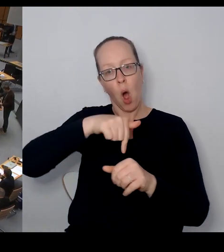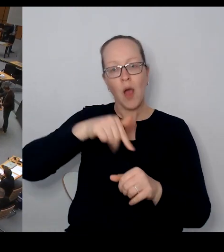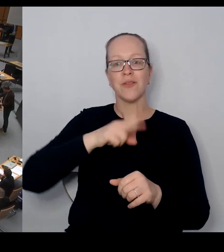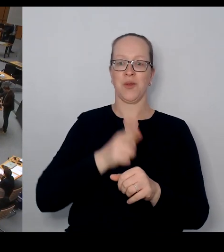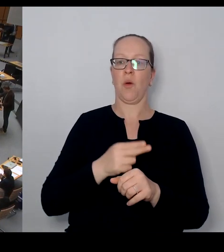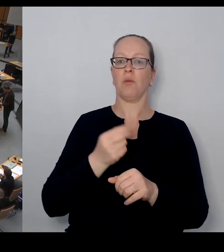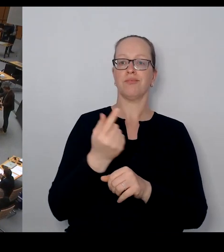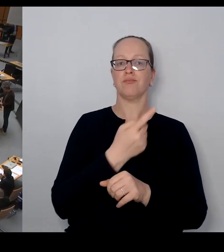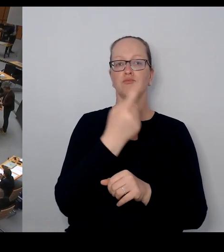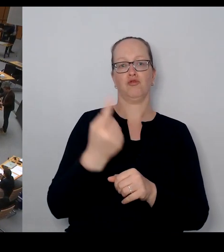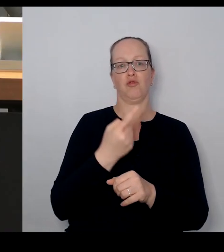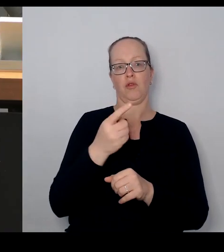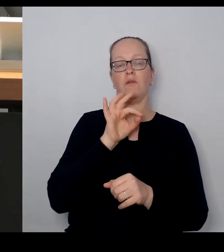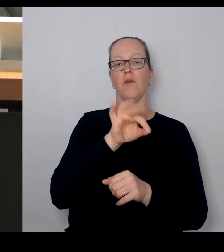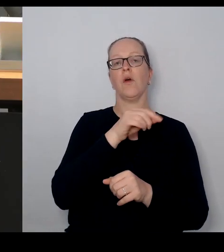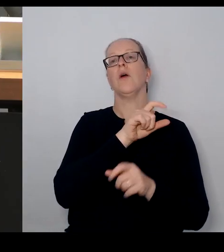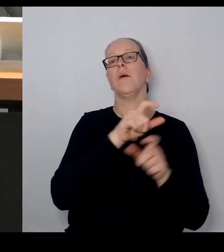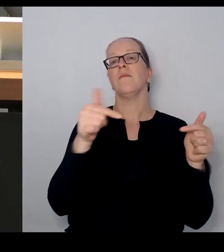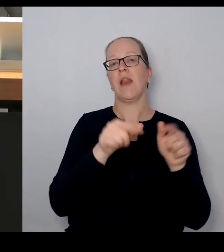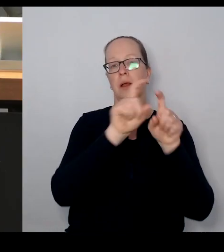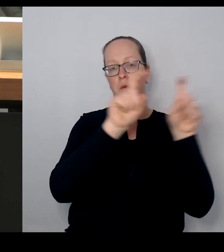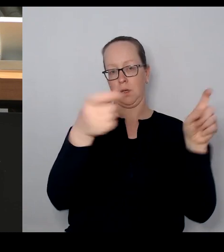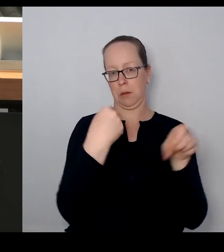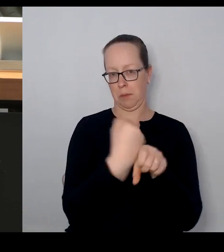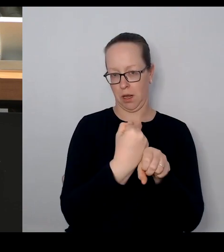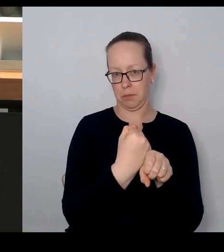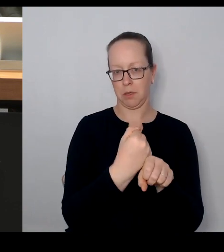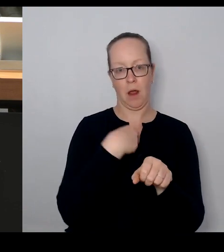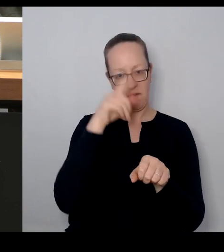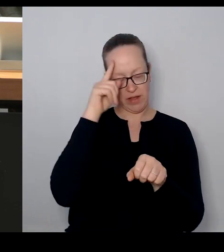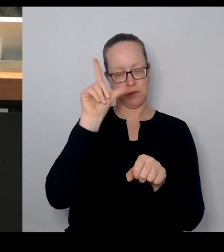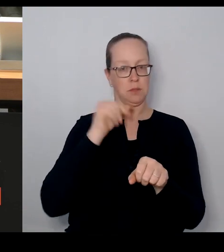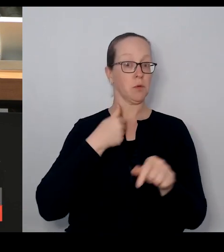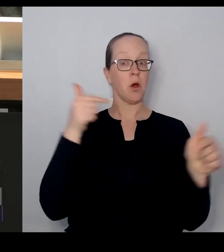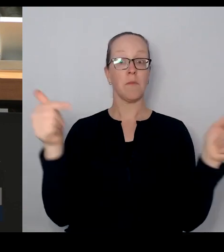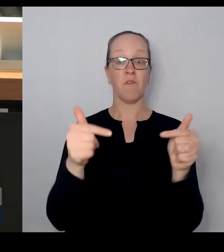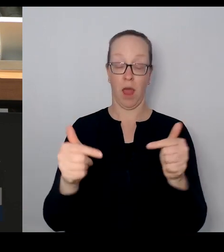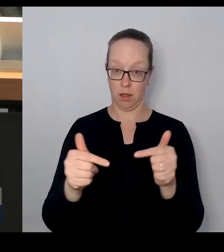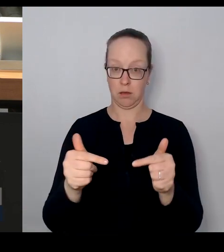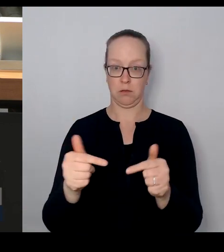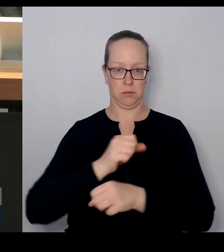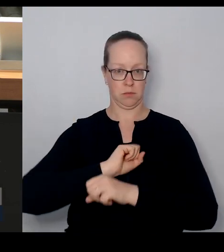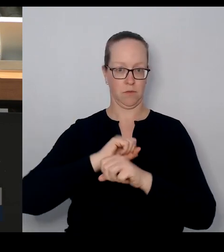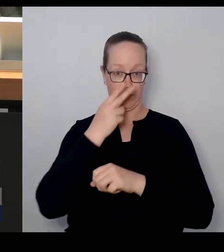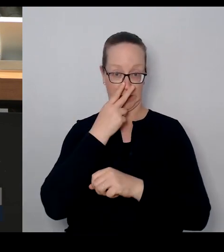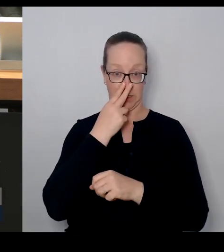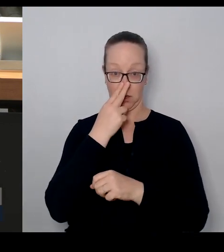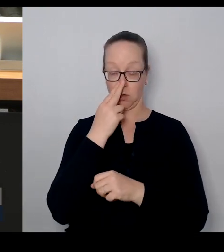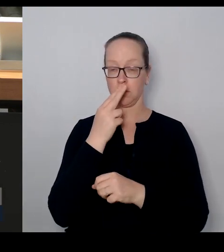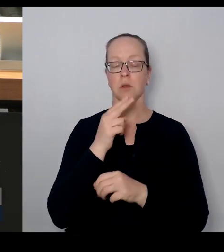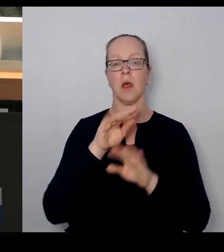Ich weiß, wie es ist, in einen fremden Haushalt zu gehen und in die Intimsphäre Ehre meines Gegenübers eindringen zu müssen.